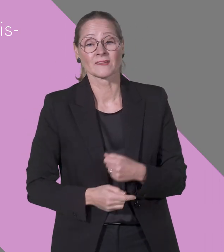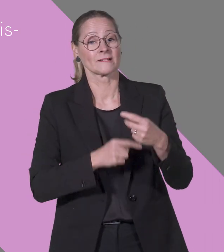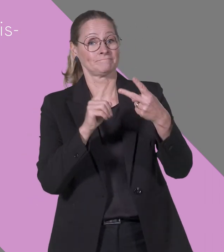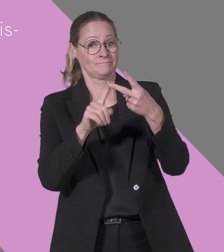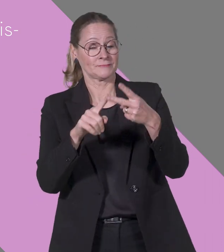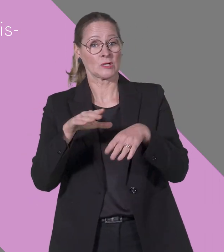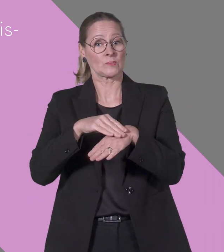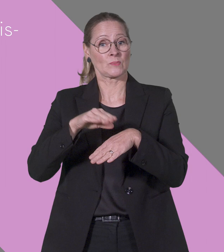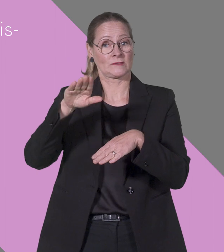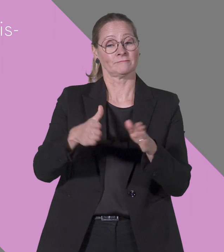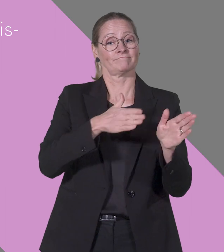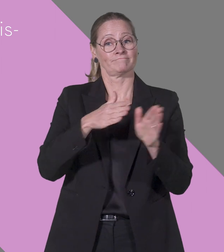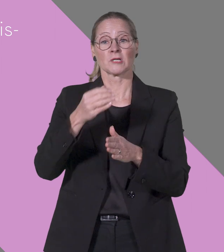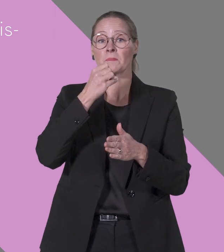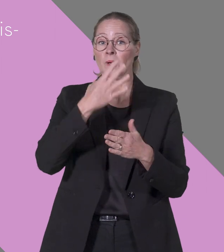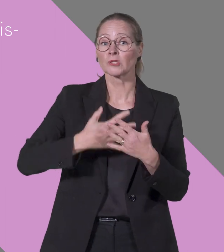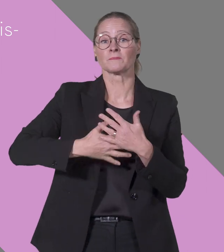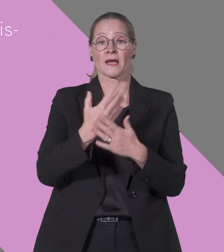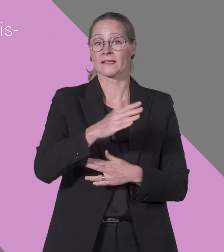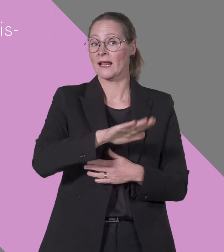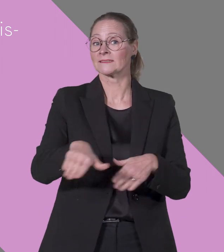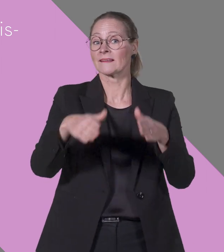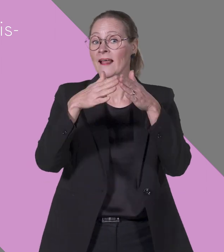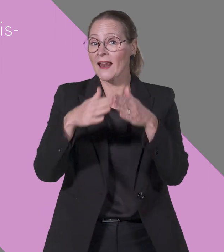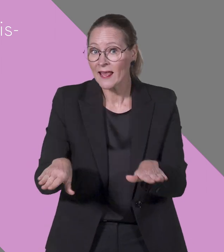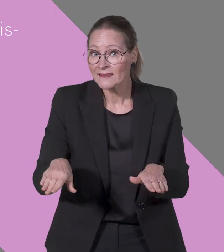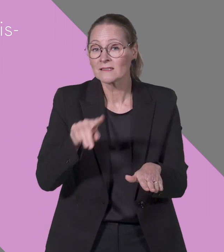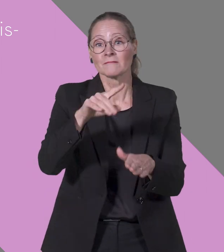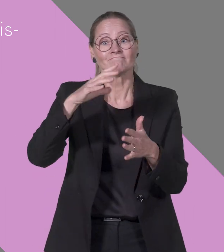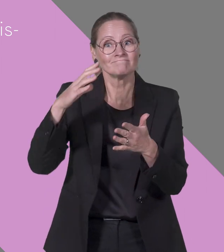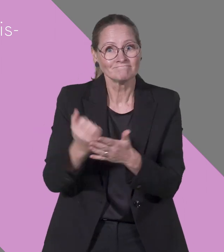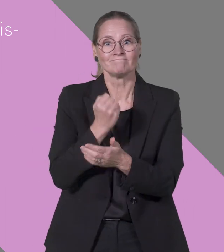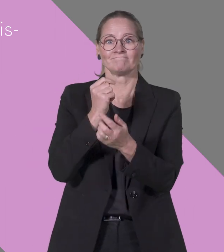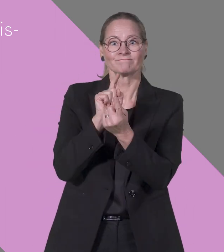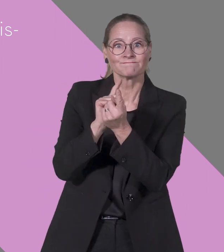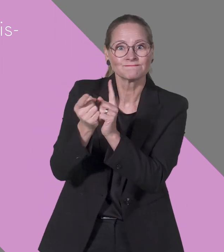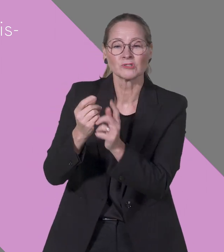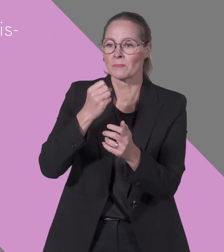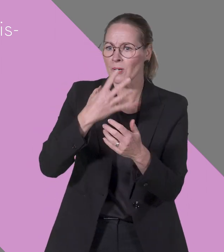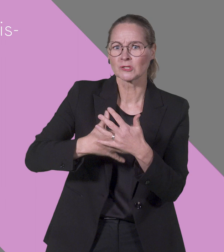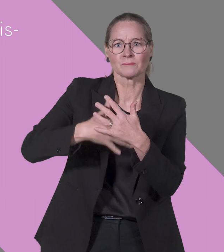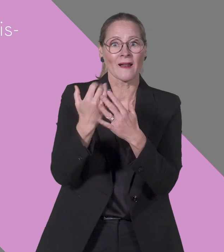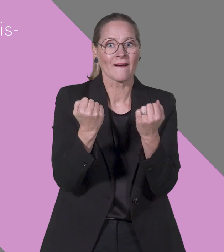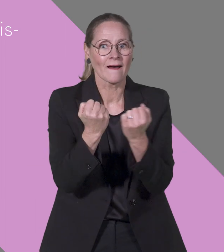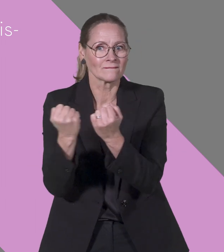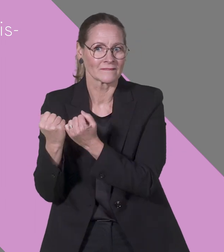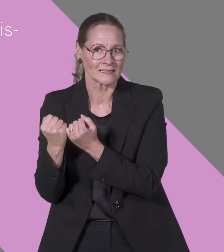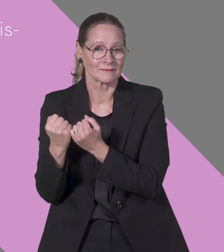Ruotsissa järjestettävällä pohjoismaisella lasten leirillä pääset tutustumaan - uusiin pohjoismaisiin kavereihin!